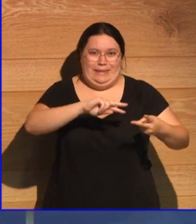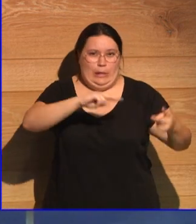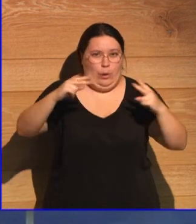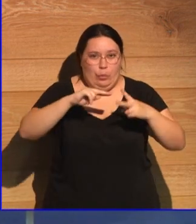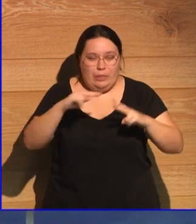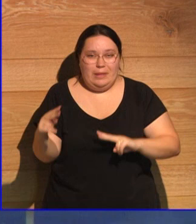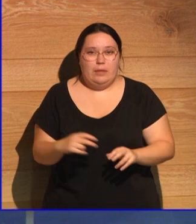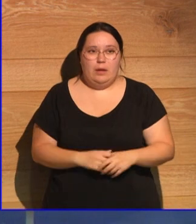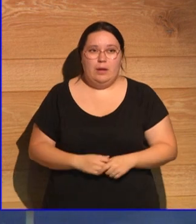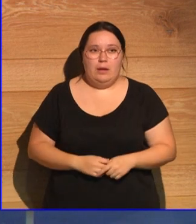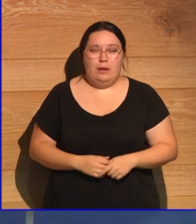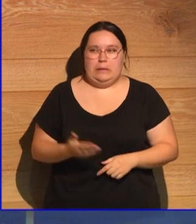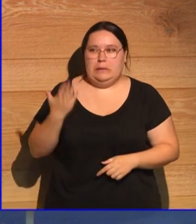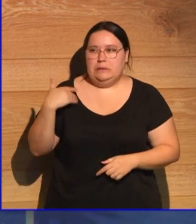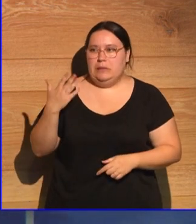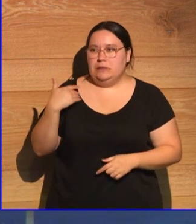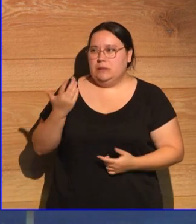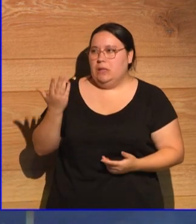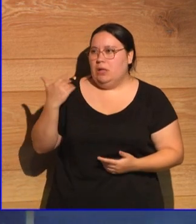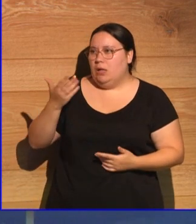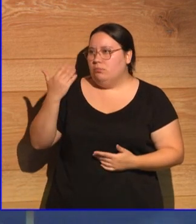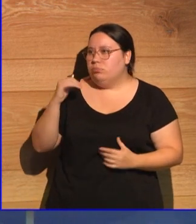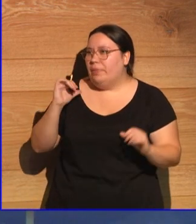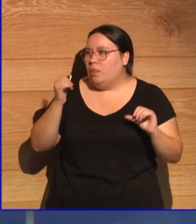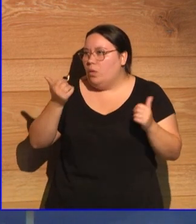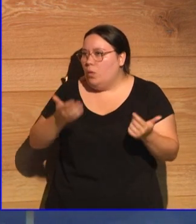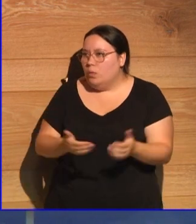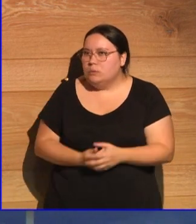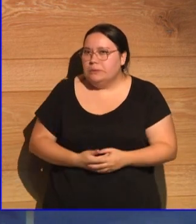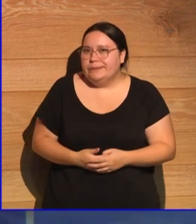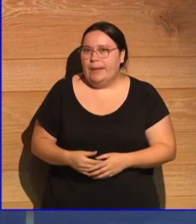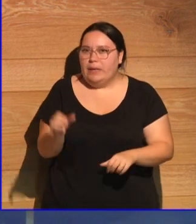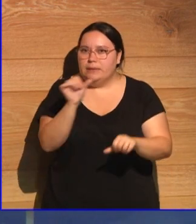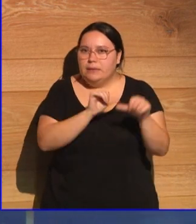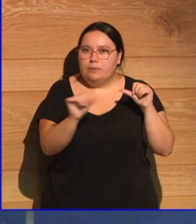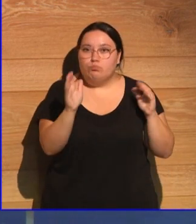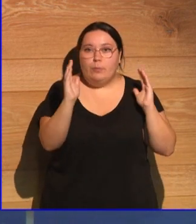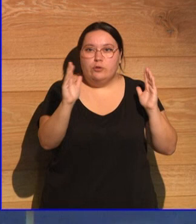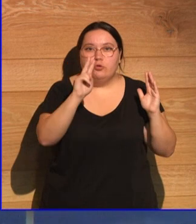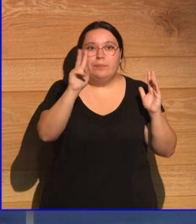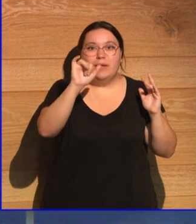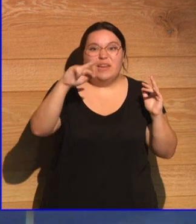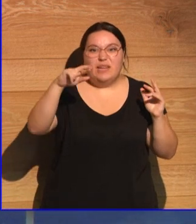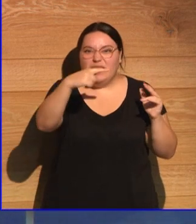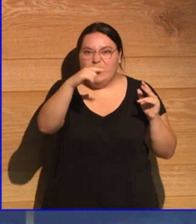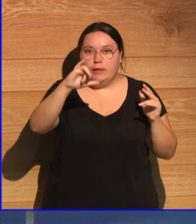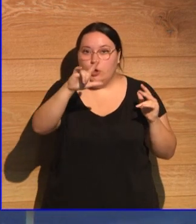desde el él, desde el momento en el cual Virgilio la cavó verdaderamente no la cavó.